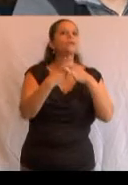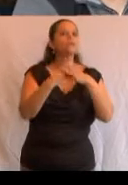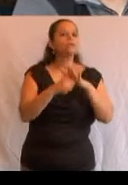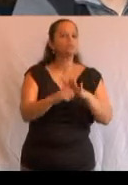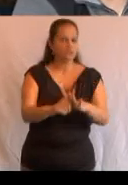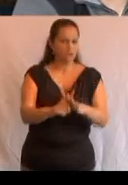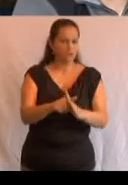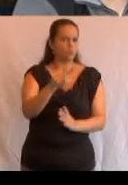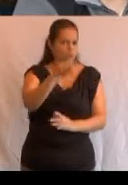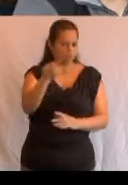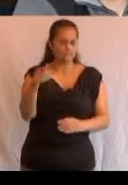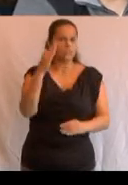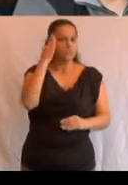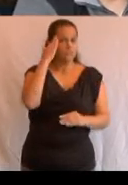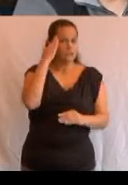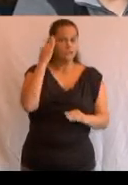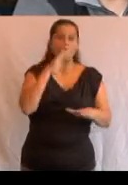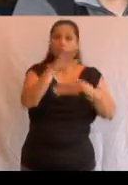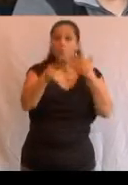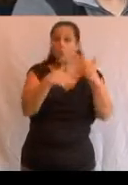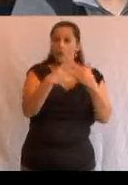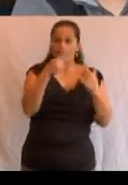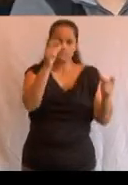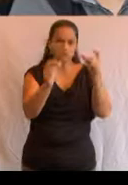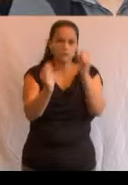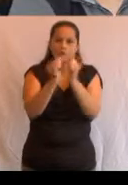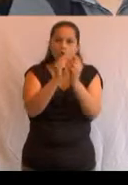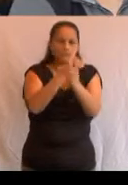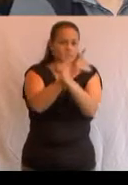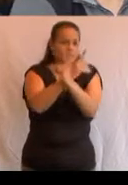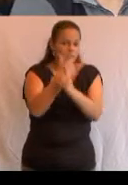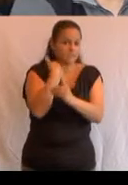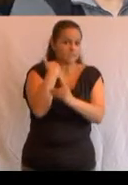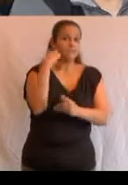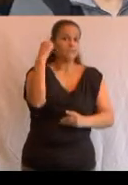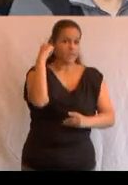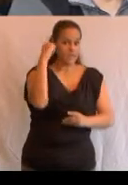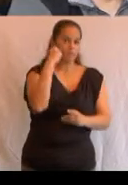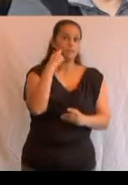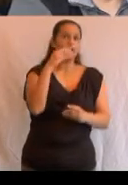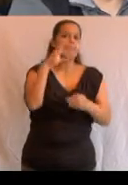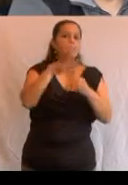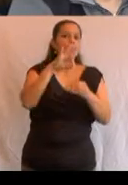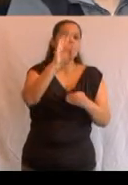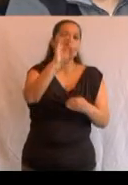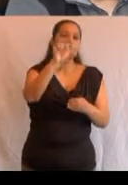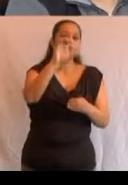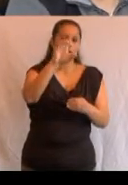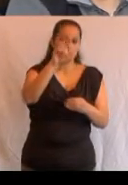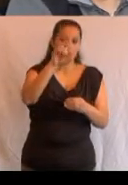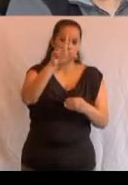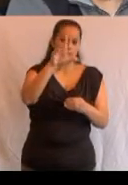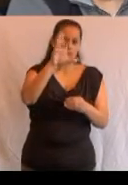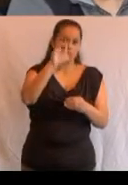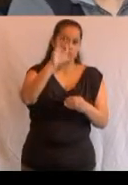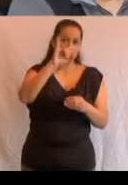ustedes saben que todas las personas con discapacidad tienen el derecho al voto facultativo, igual que los adolescentes